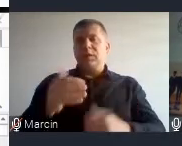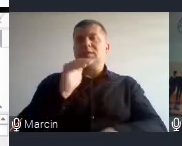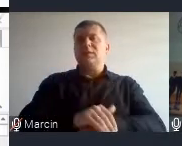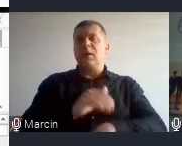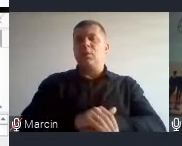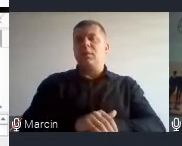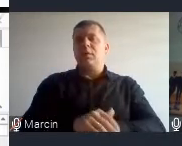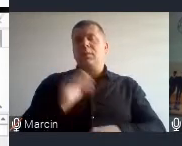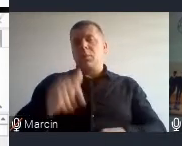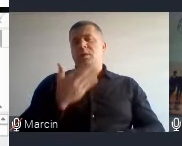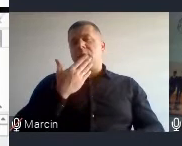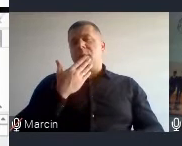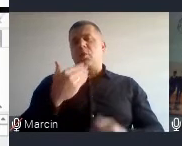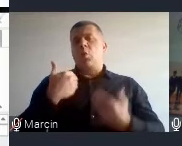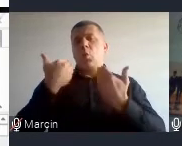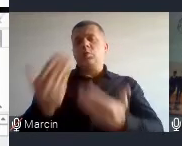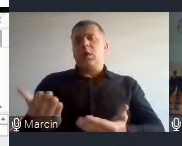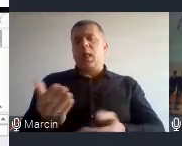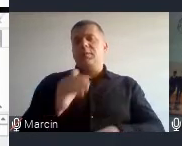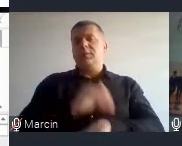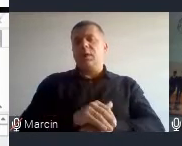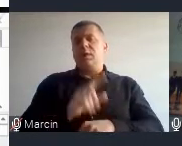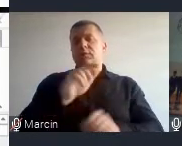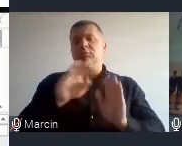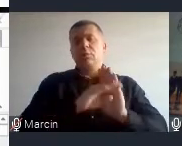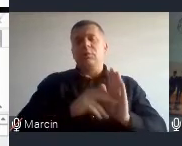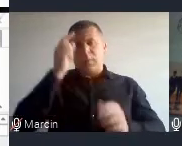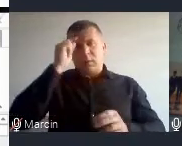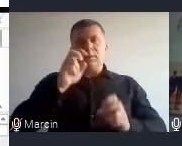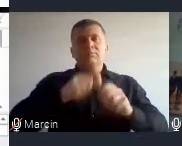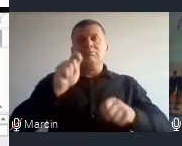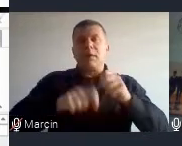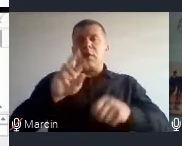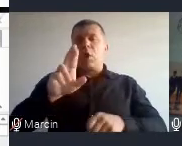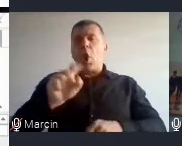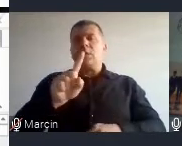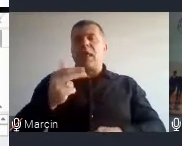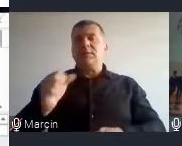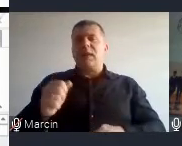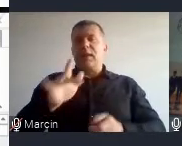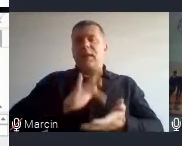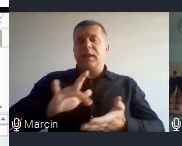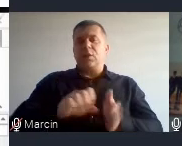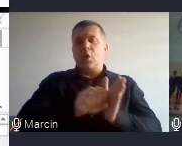będziemy udzielali zamówienia, no możemy tak powiedzieć: „udzielali zamówienia”,zgodnie z rozeznaniem rynku.